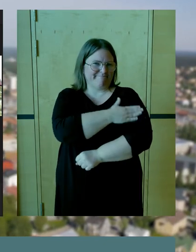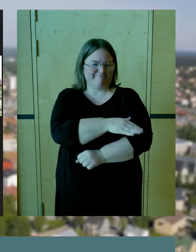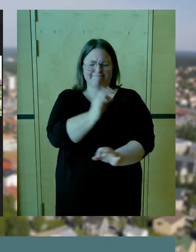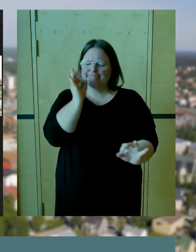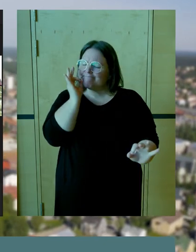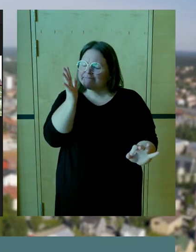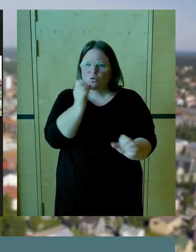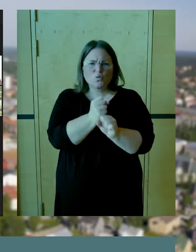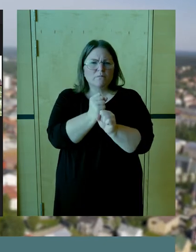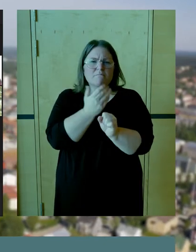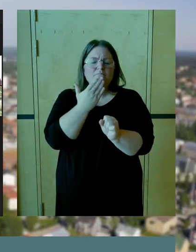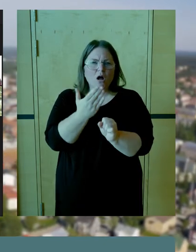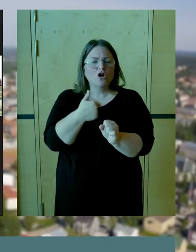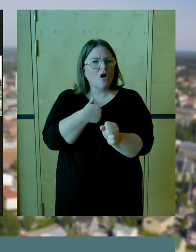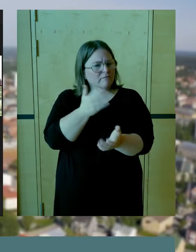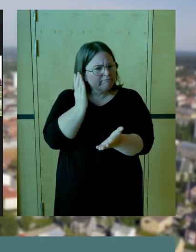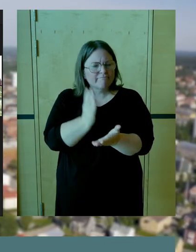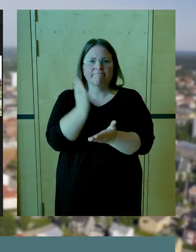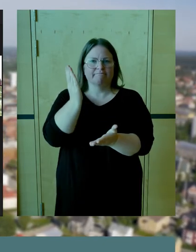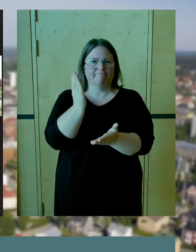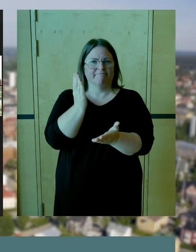Hej inställd på att man får justera orrata